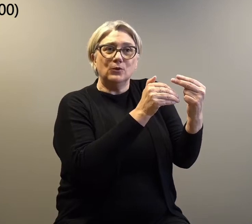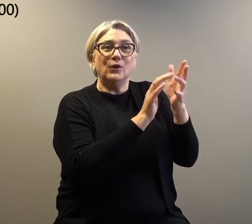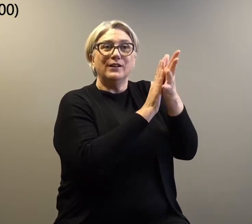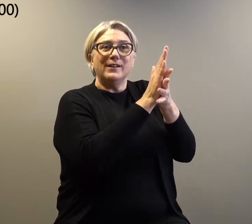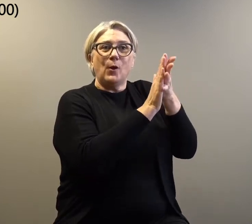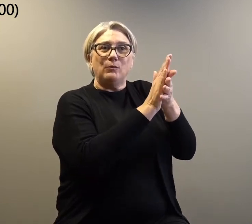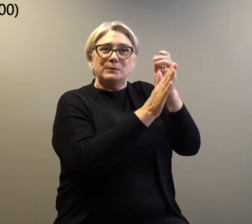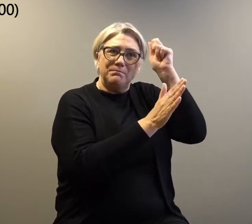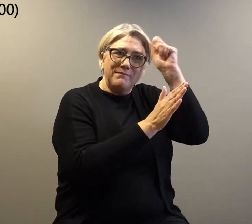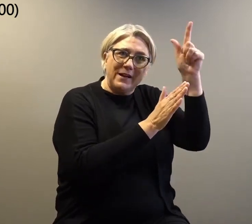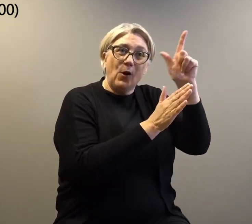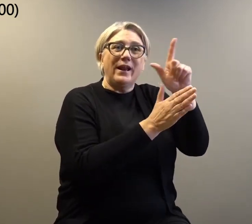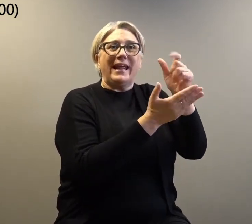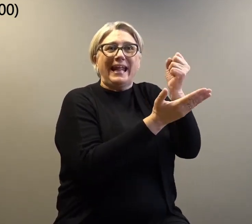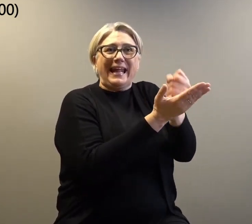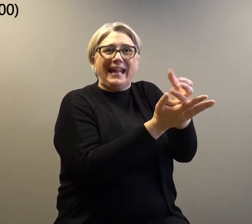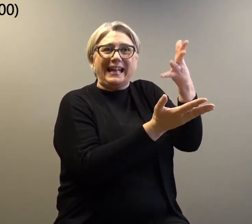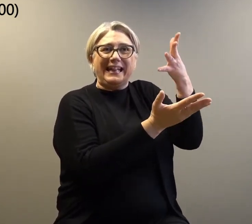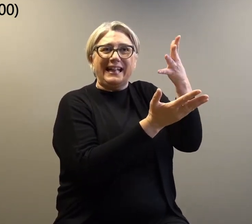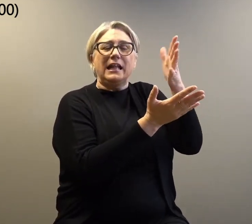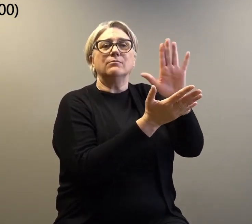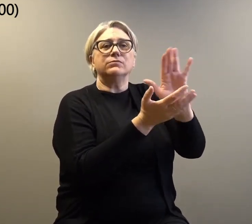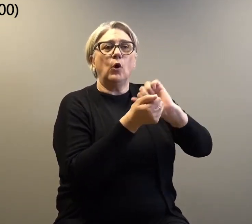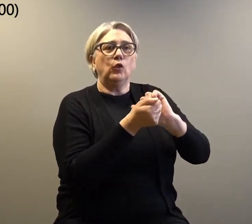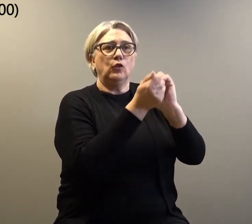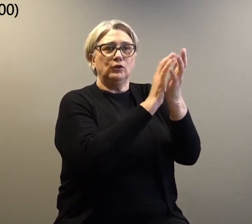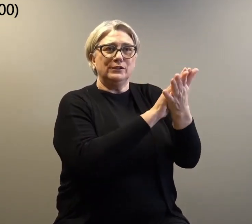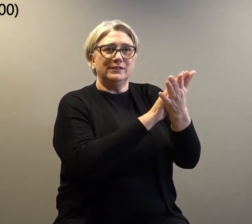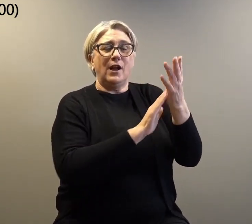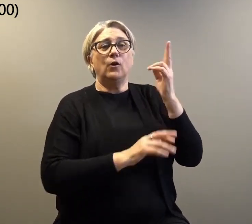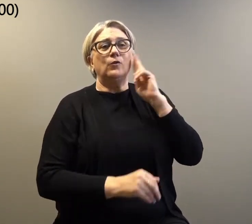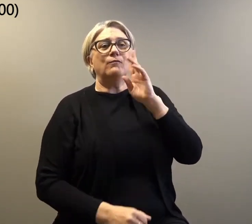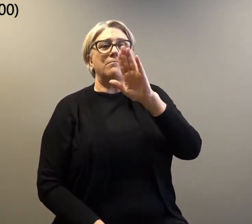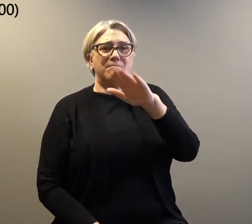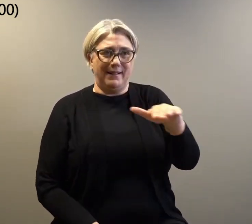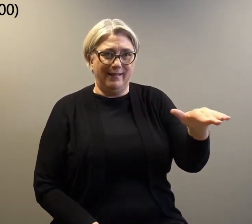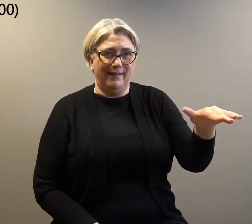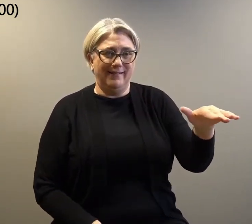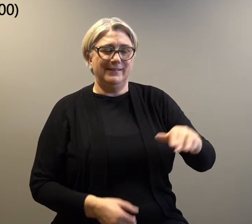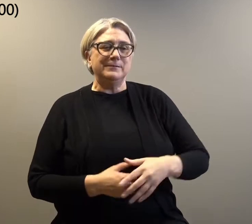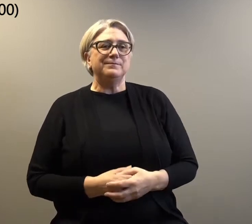táknmálsmenningu og gildi hennar fyrir þroska döff barna.